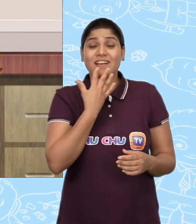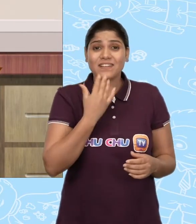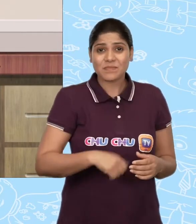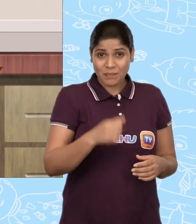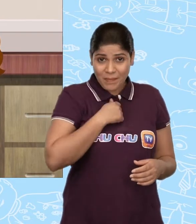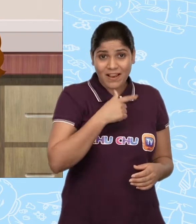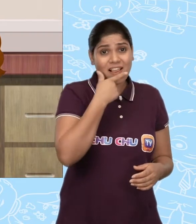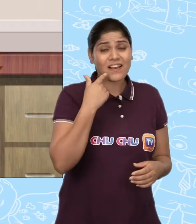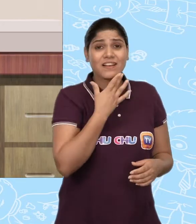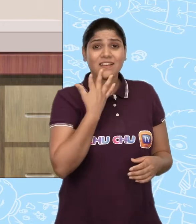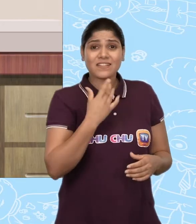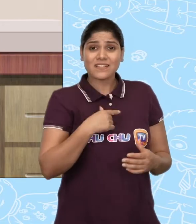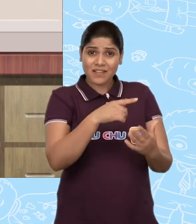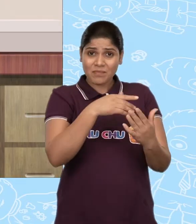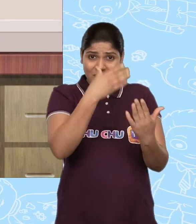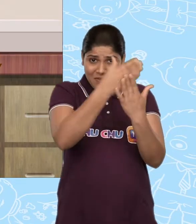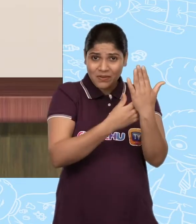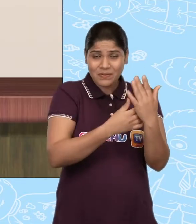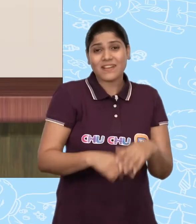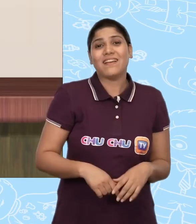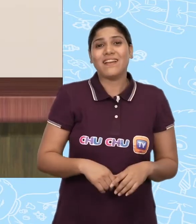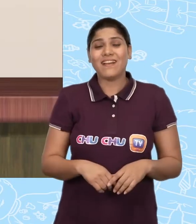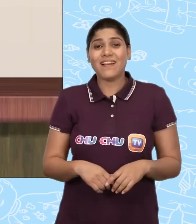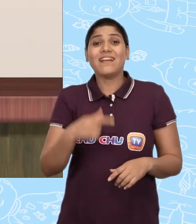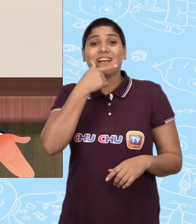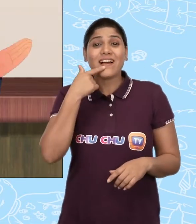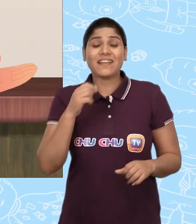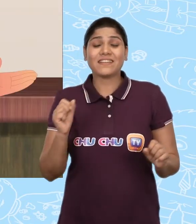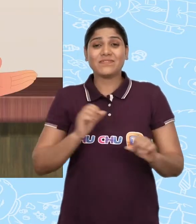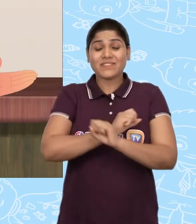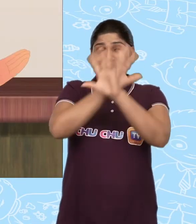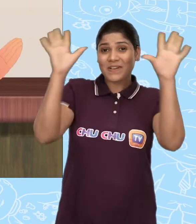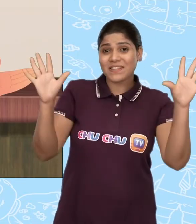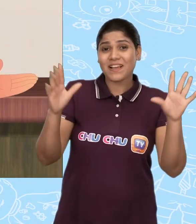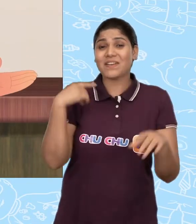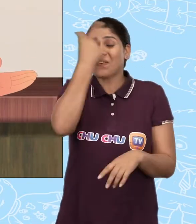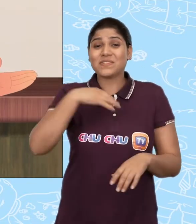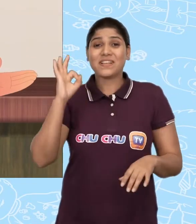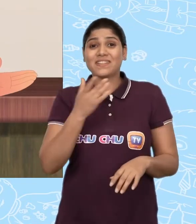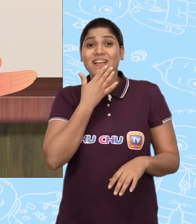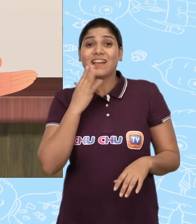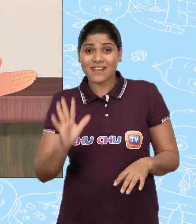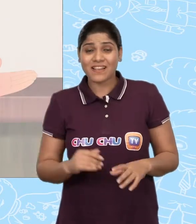मै लाल रंग के सामने हूँ! लाल एक चमकदार और खूबसूरत रंग है बच्चों।